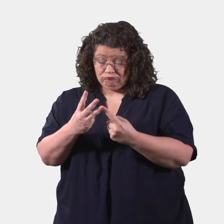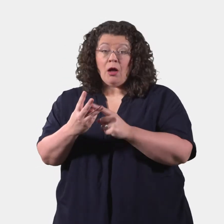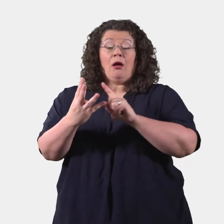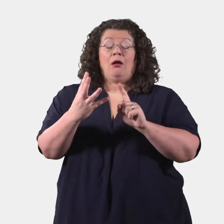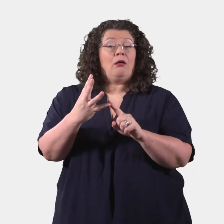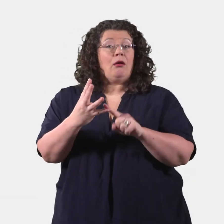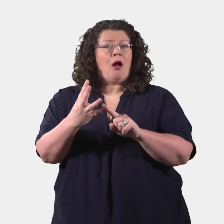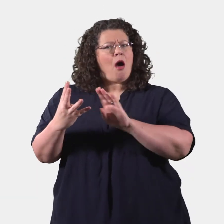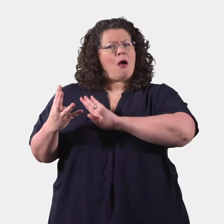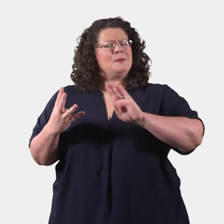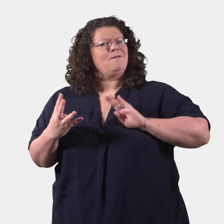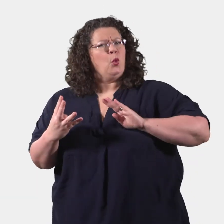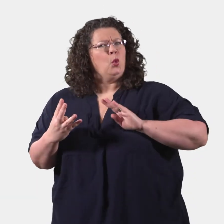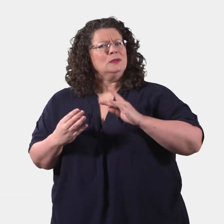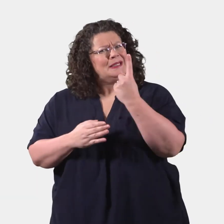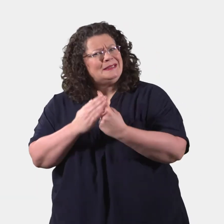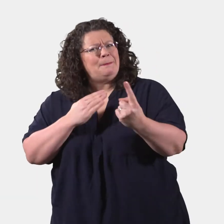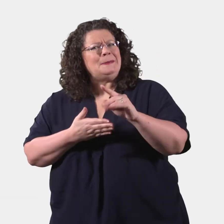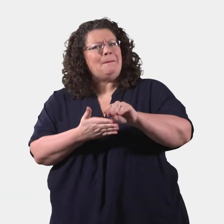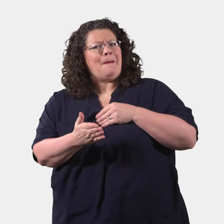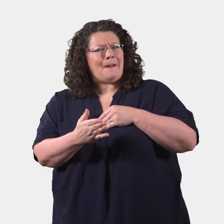diwrnod llawn sy’n cael ei dalu.